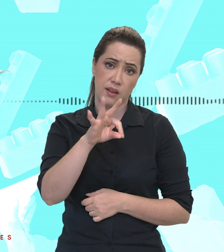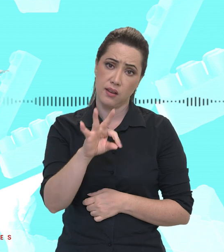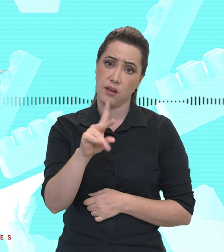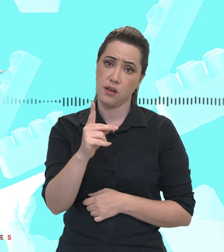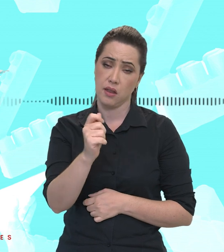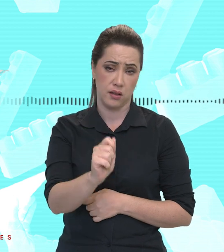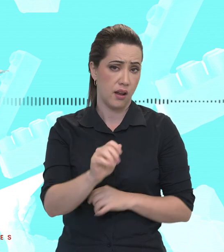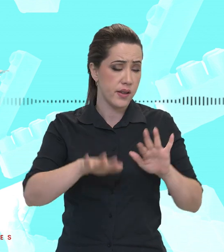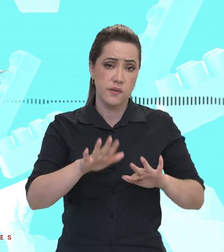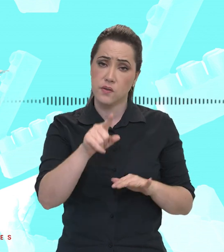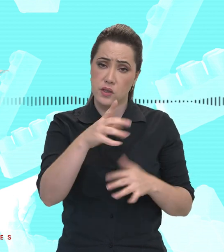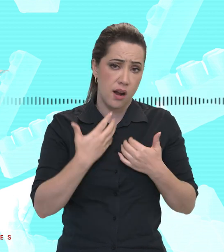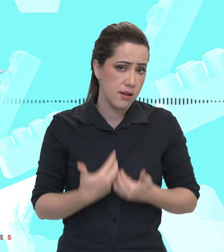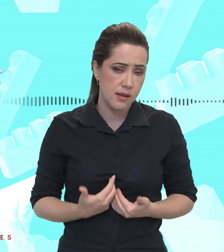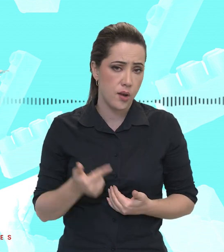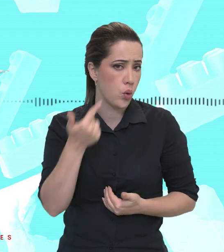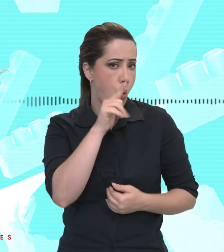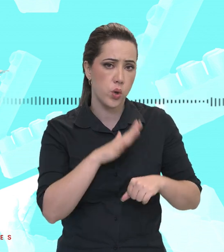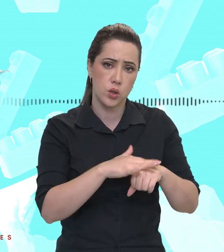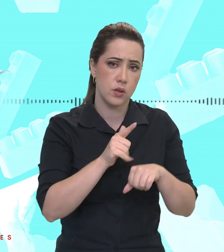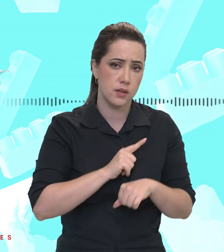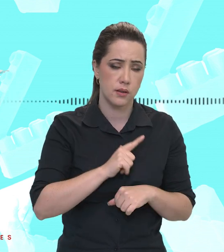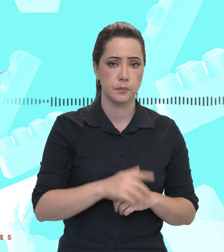Às vezes, pode ser só cansaço ou sinal de outra doença.